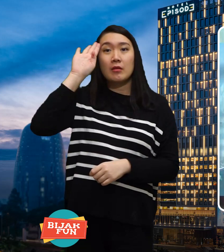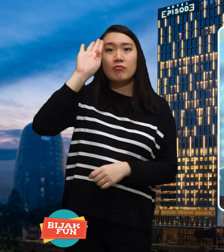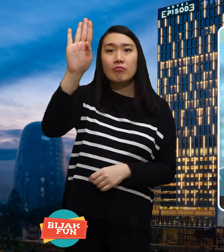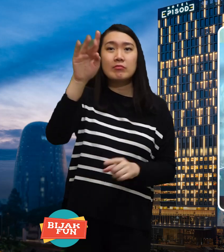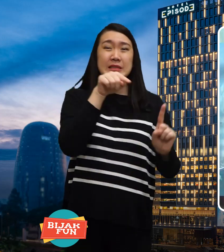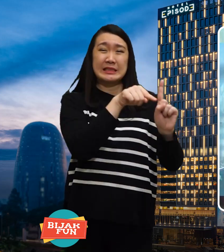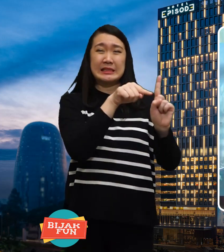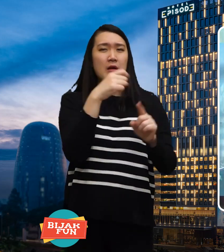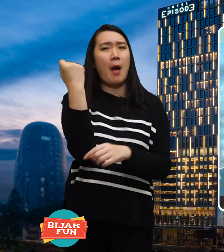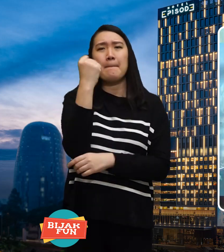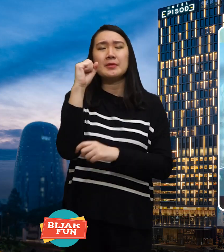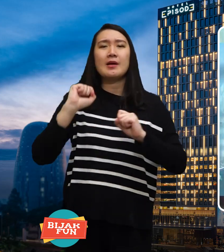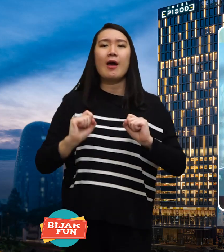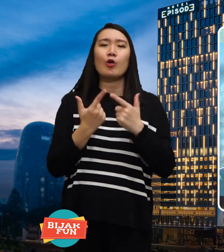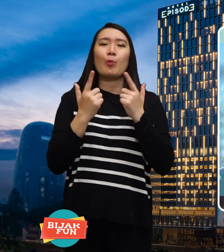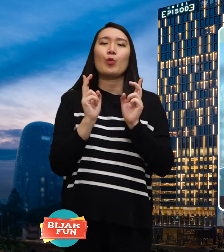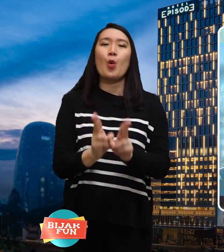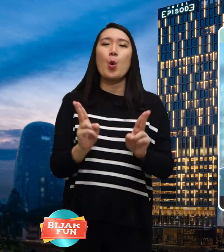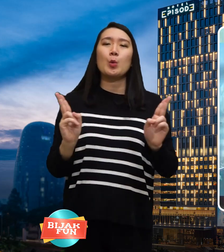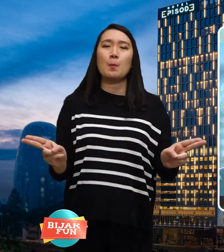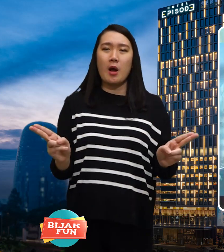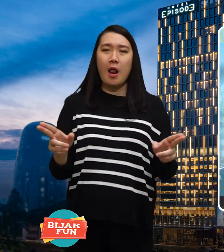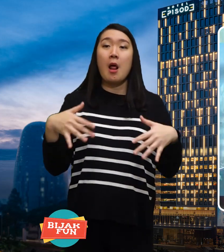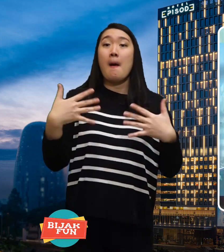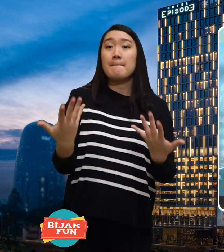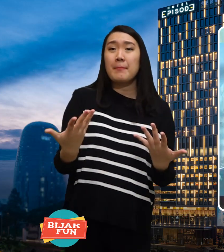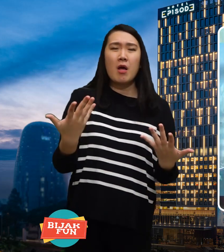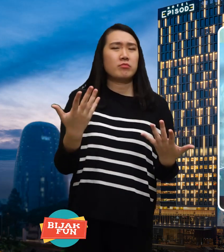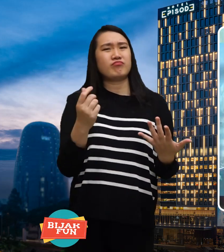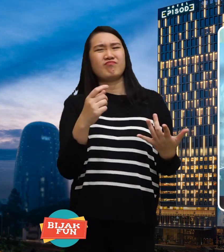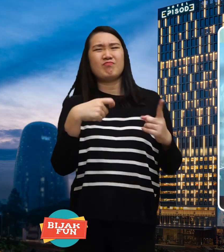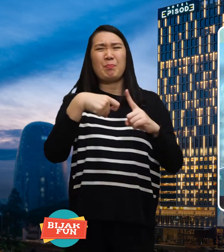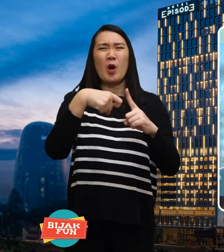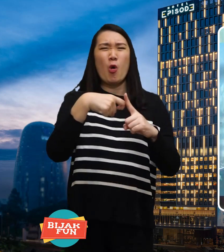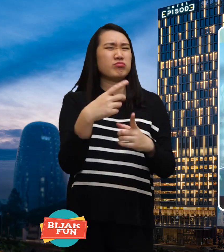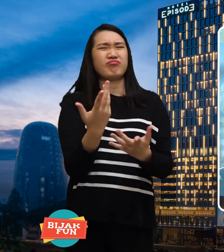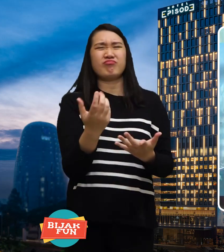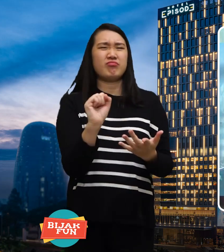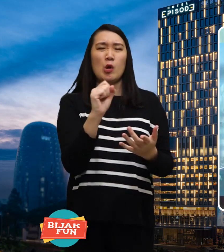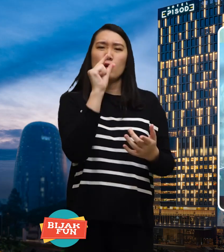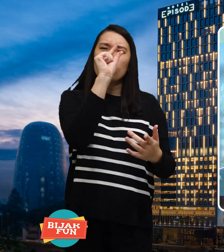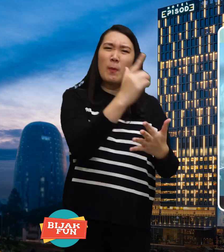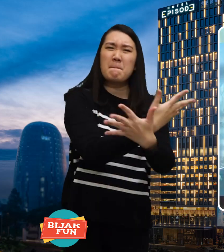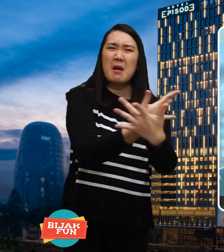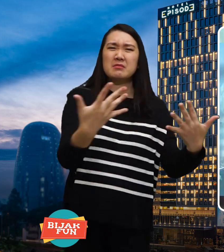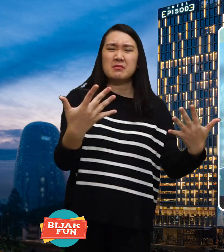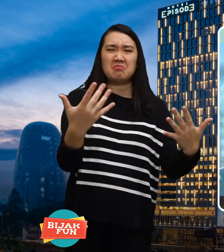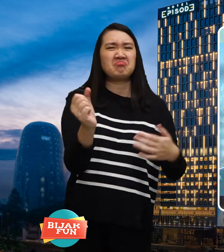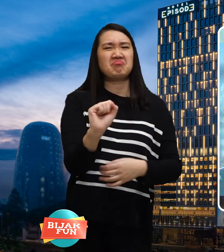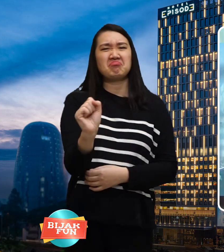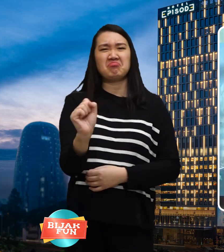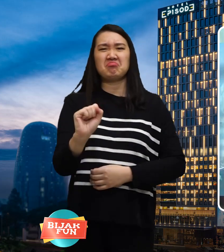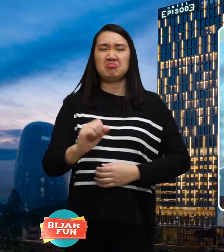yang menyebabkan kedepannya Jake tidak bisa hidup normal apalagi berkontribusi untuk masyarakat.